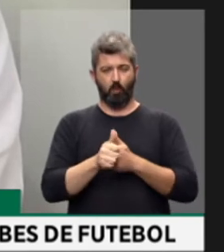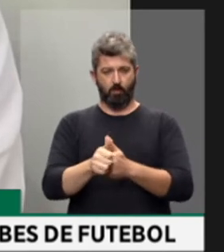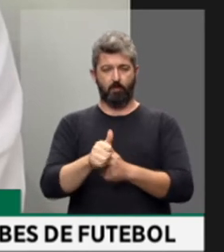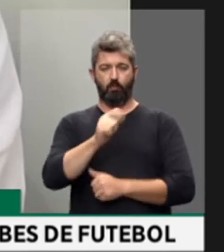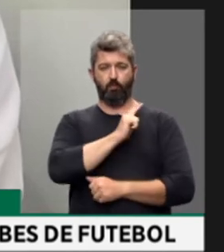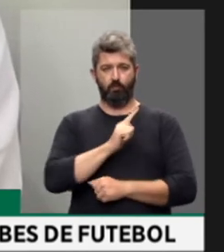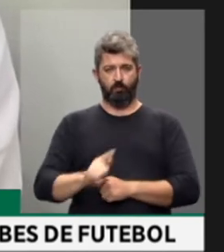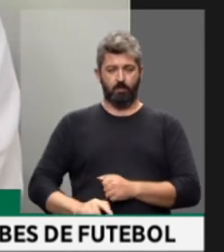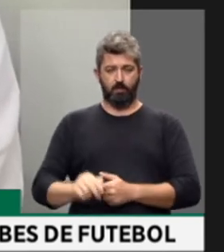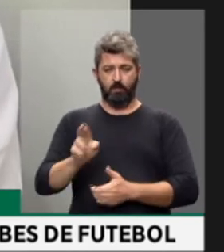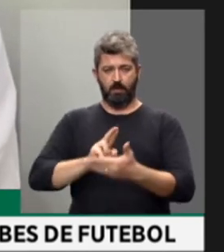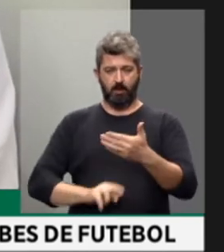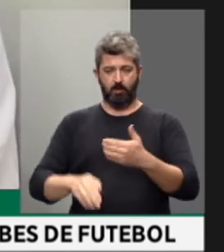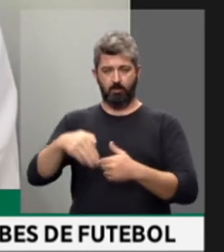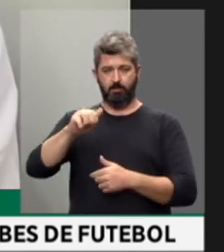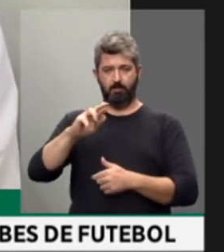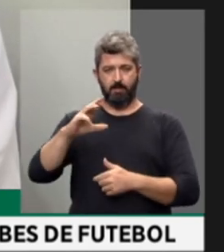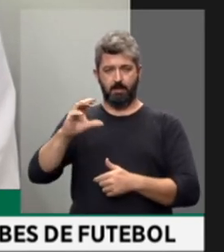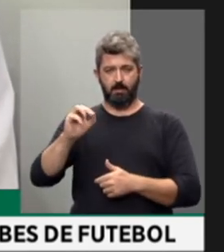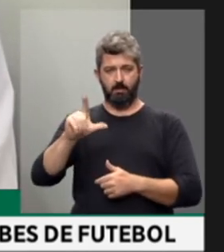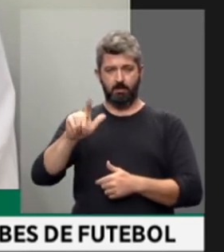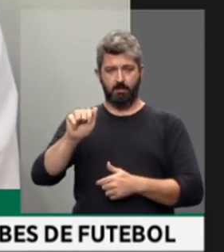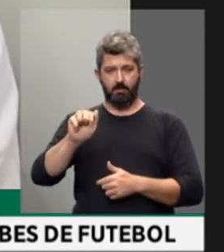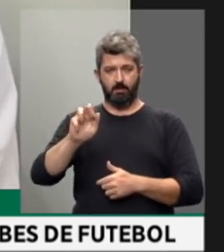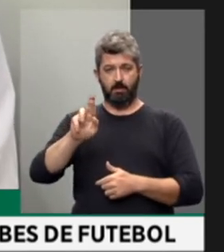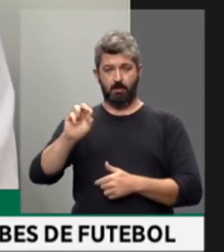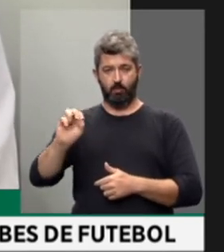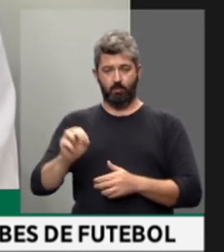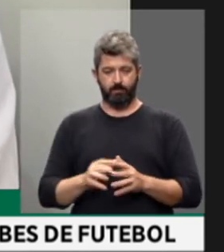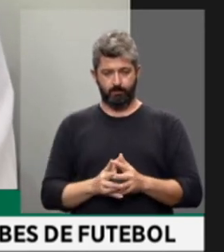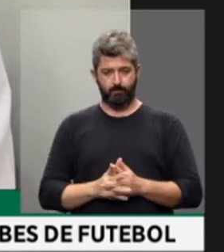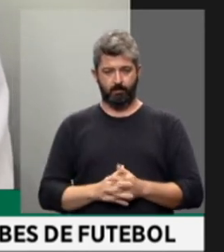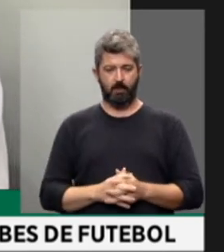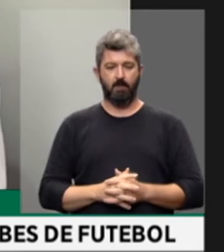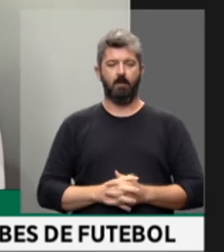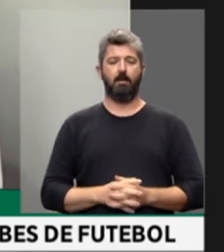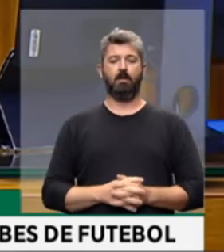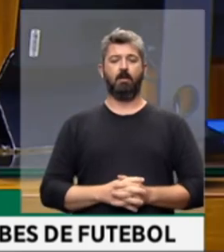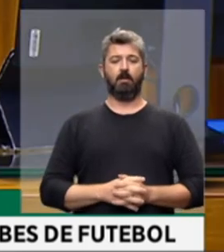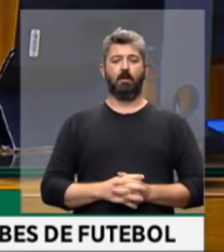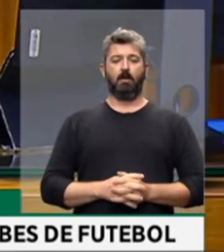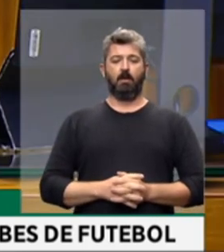SENHOR PRESIDENTE, TAMBÉM VOTA NÃO. NÓS CONTINUAMOS NA MESMA LINHA DO RELATÓRIO DA... DA CÂMARA. OBRIGADO.